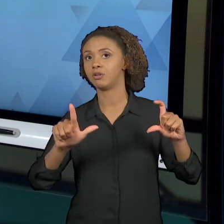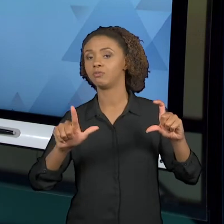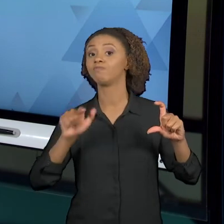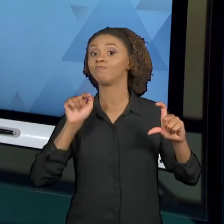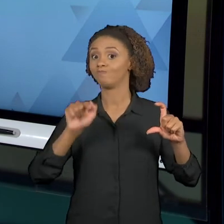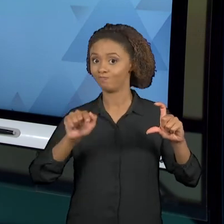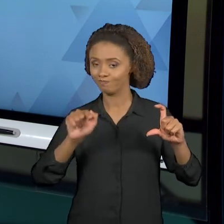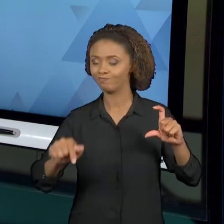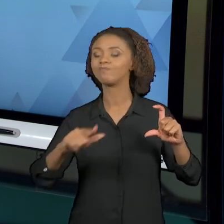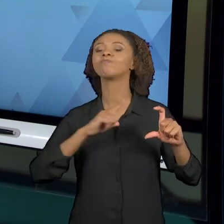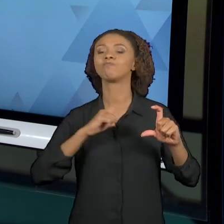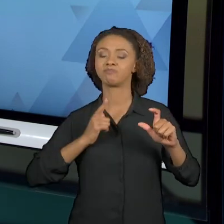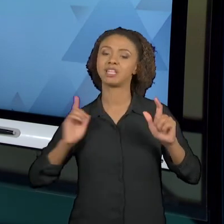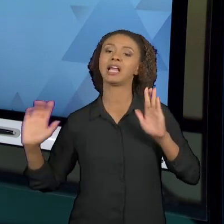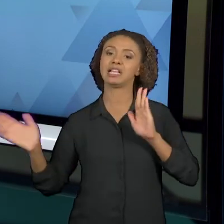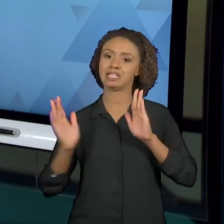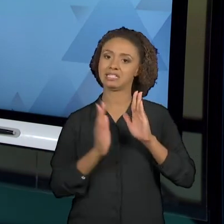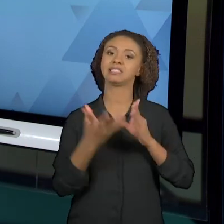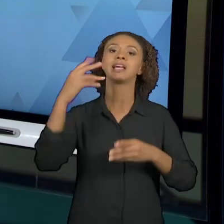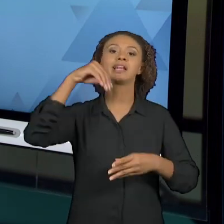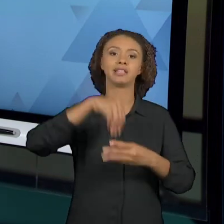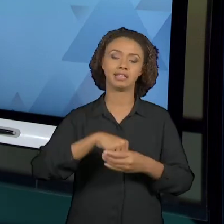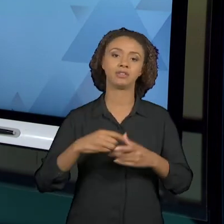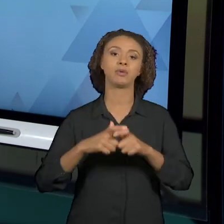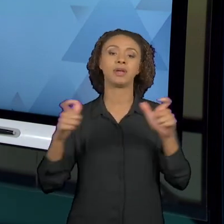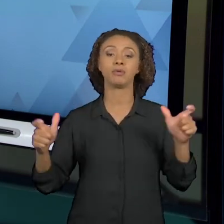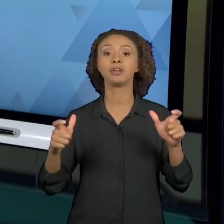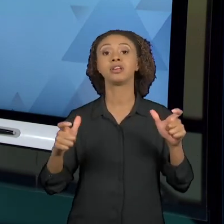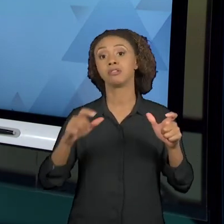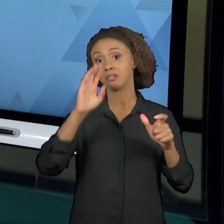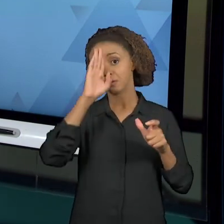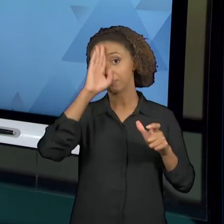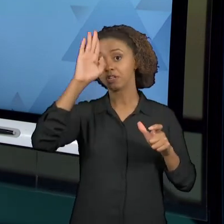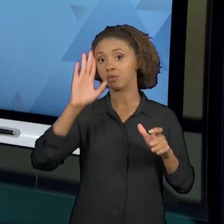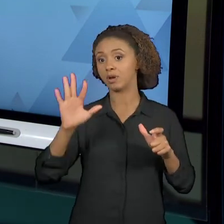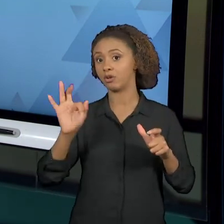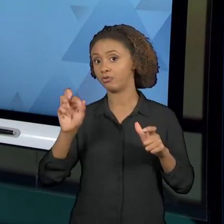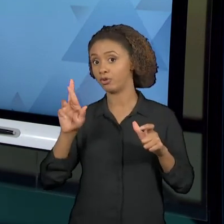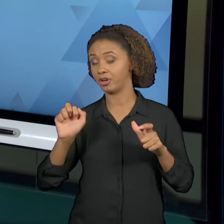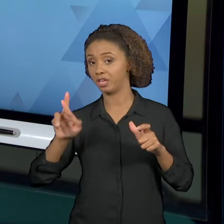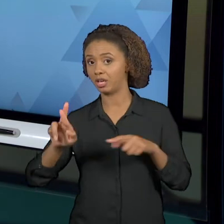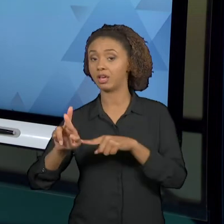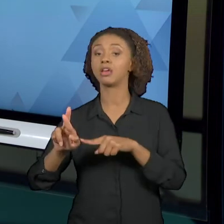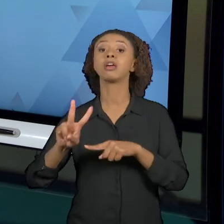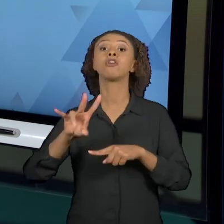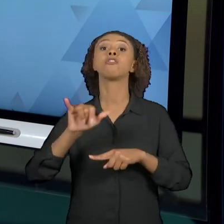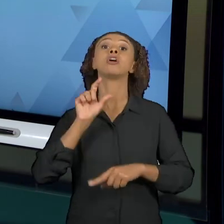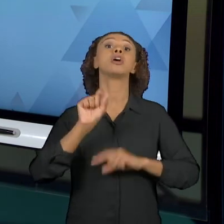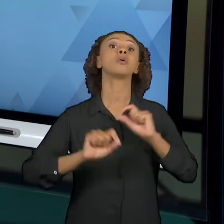UTILIZAR VÁRIAS DAS SÉRIES QUE A GENTE TRABALHOU AQUI. EM PARTICULAR DESSA PARTE DA SÉRIE DE FOURIER, A GENTE VAI UTILIZAR QUANDO A GENTE